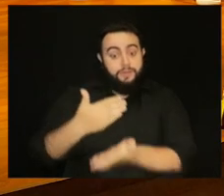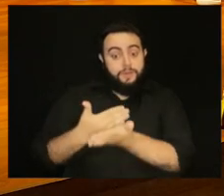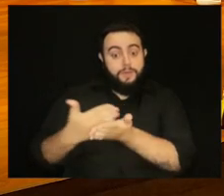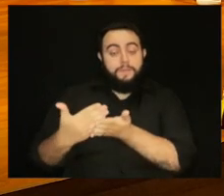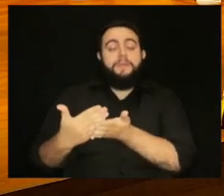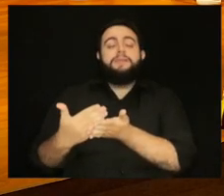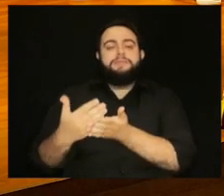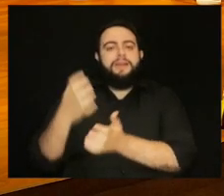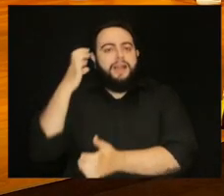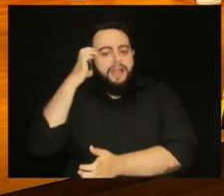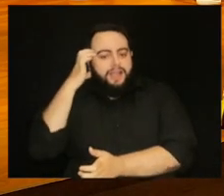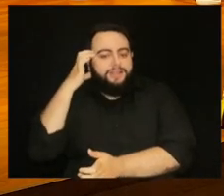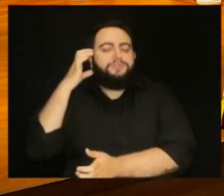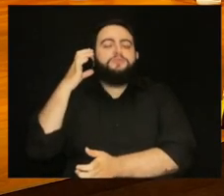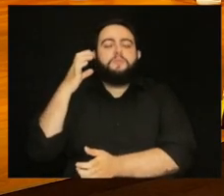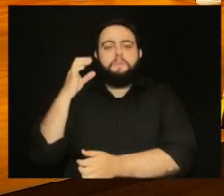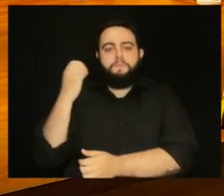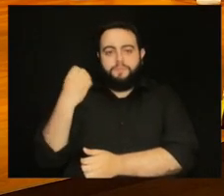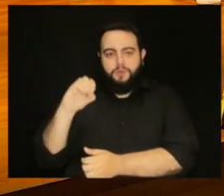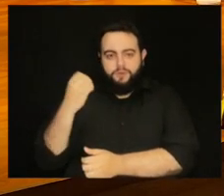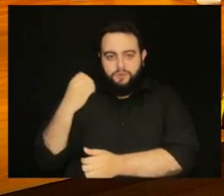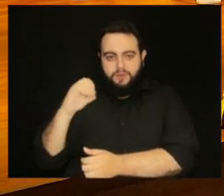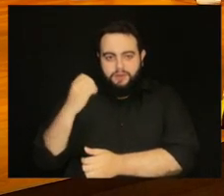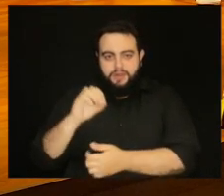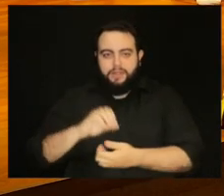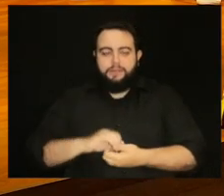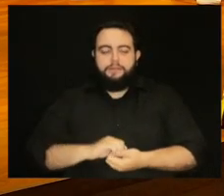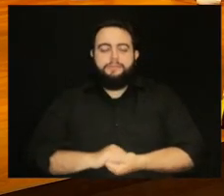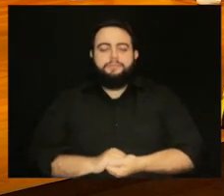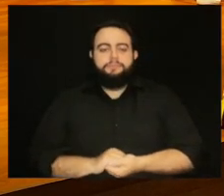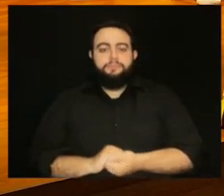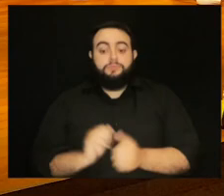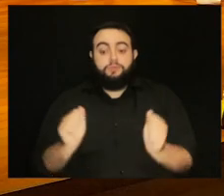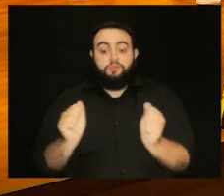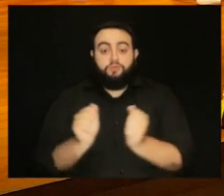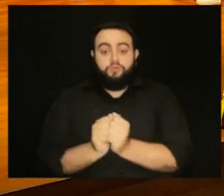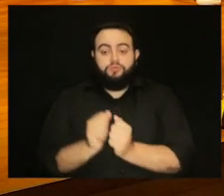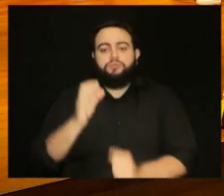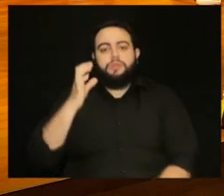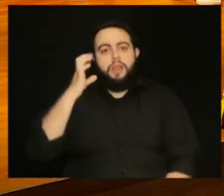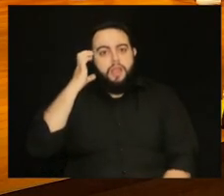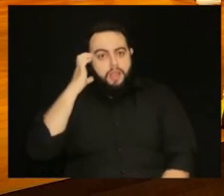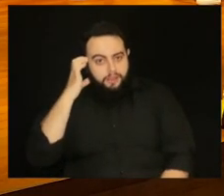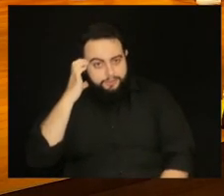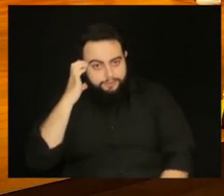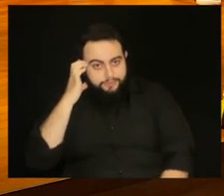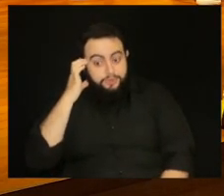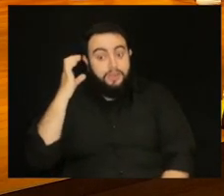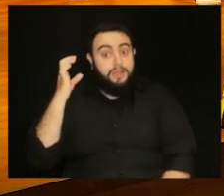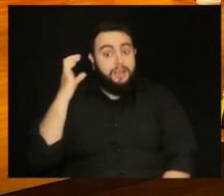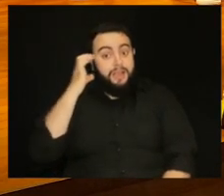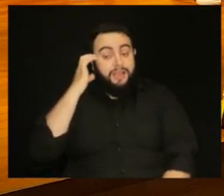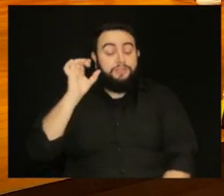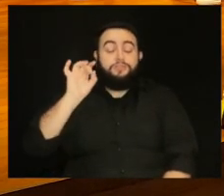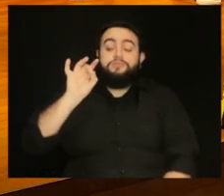rádio Farropilha. Junto com o rádio e o rádio só é viabilizado por causa dessa invenção, vem isso aqui,